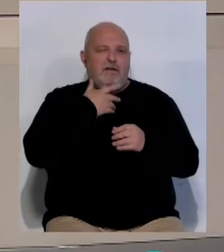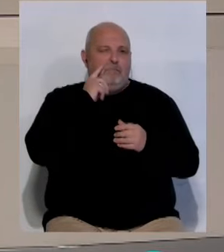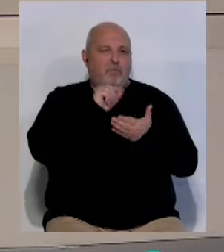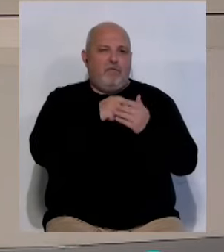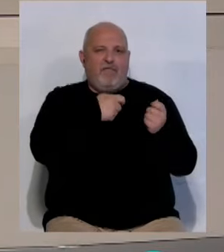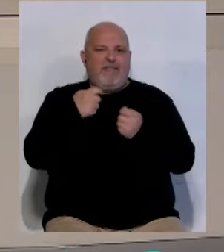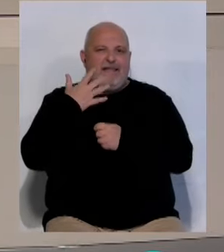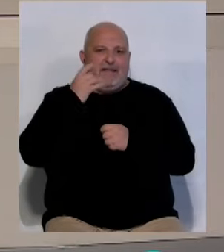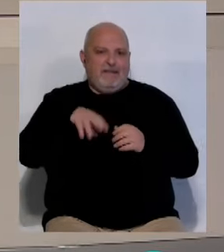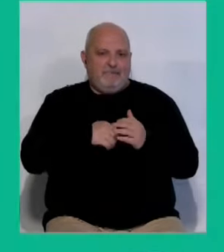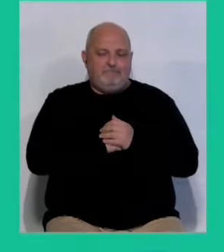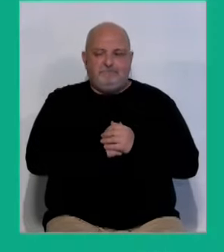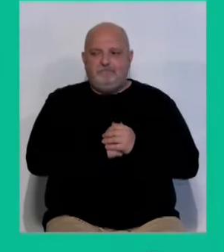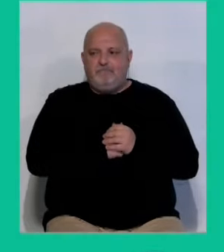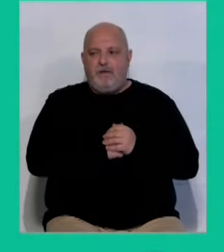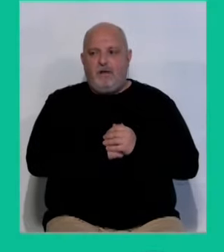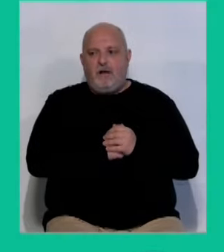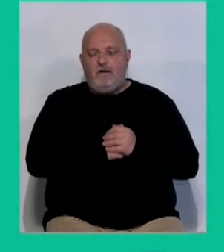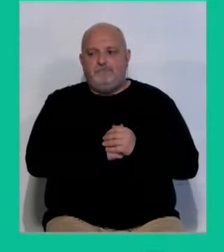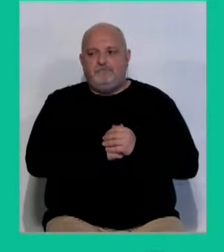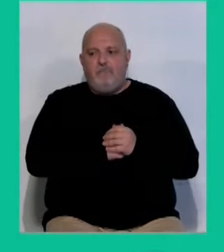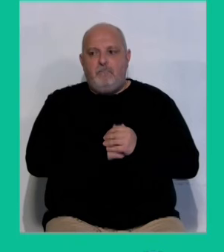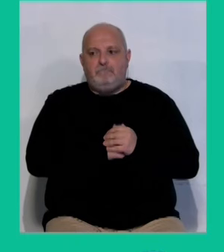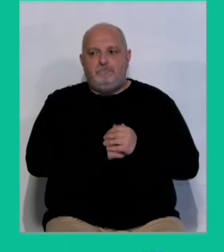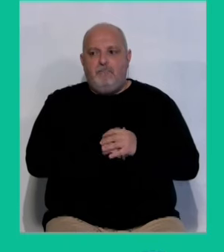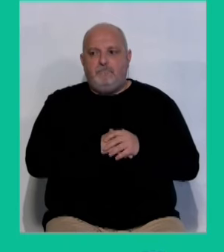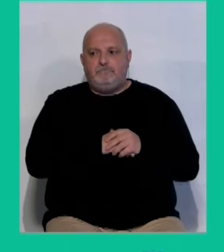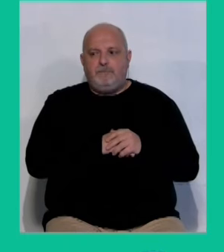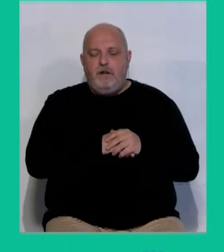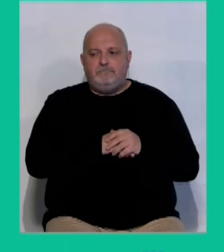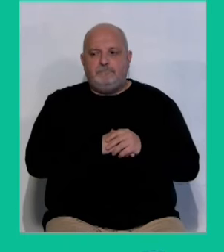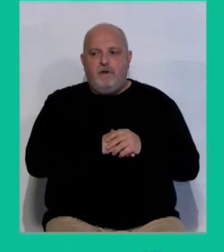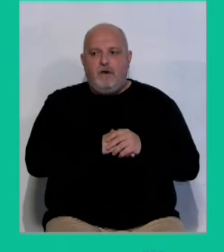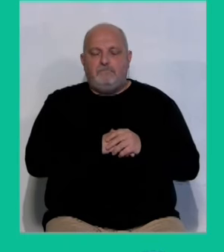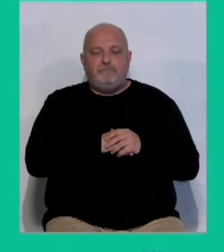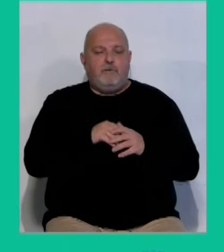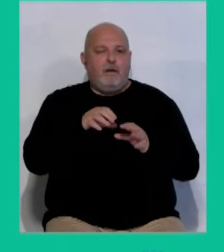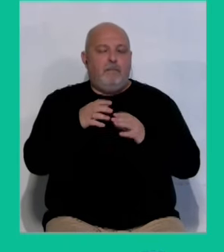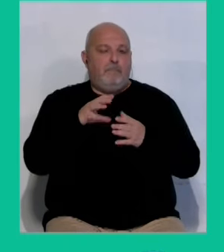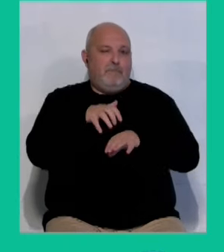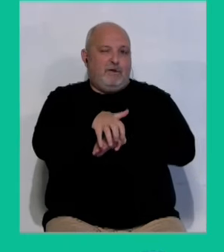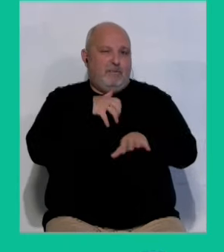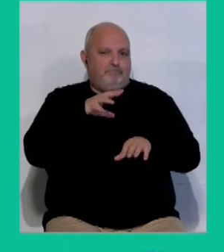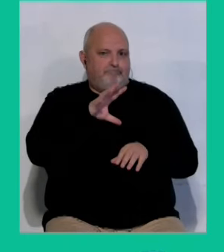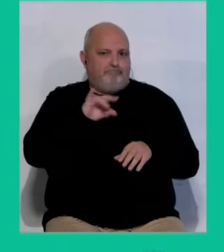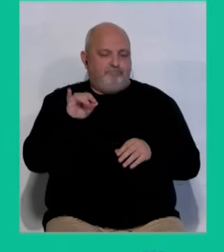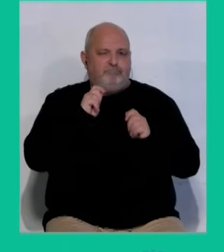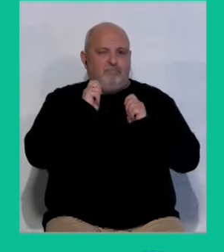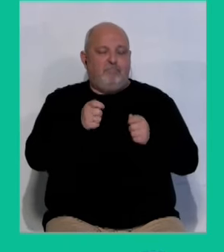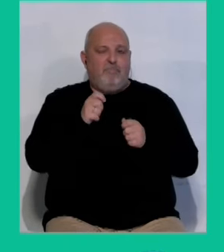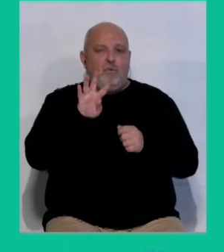[Música] Navarrete unanimidad en la mesa del submarino los cuatro puntos